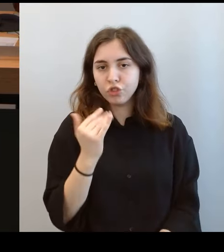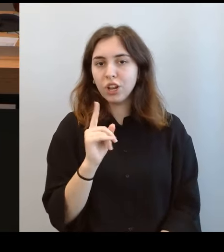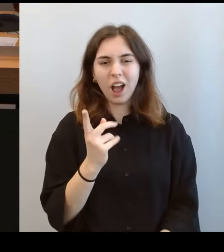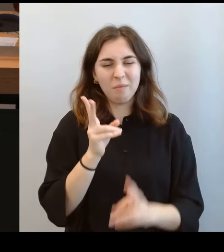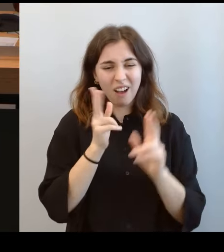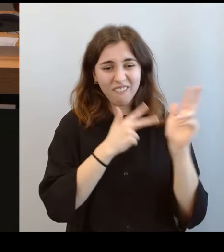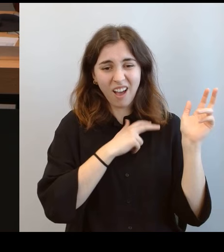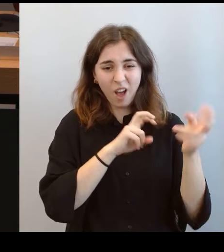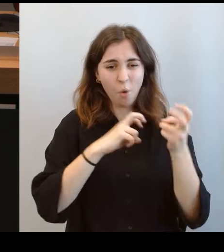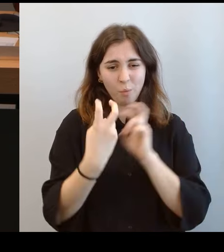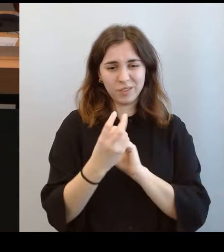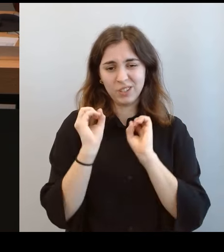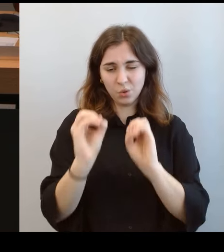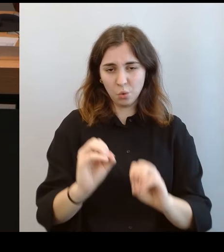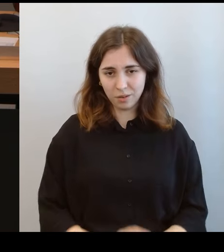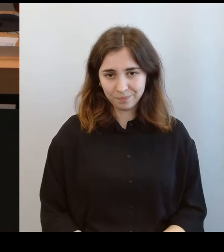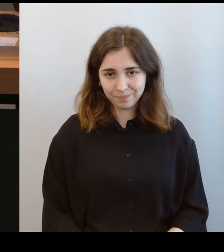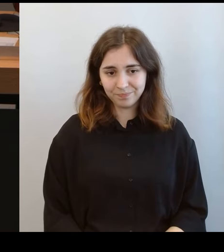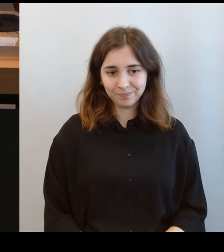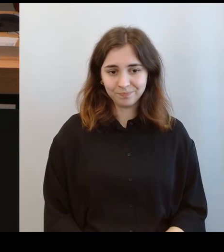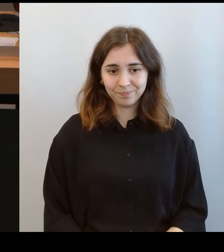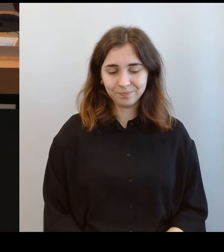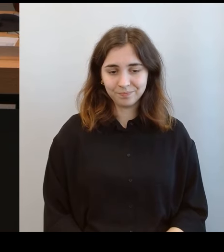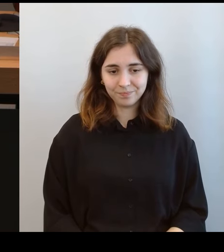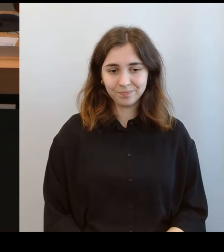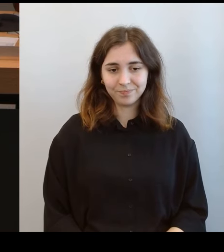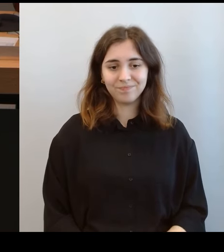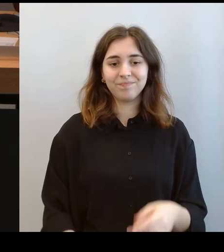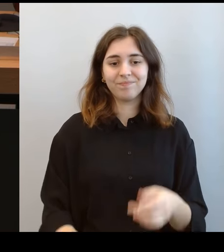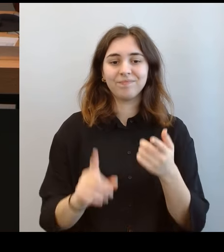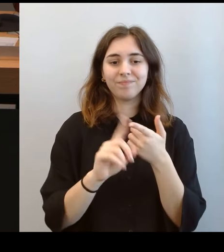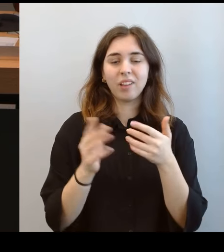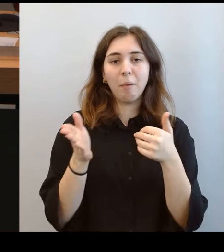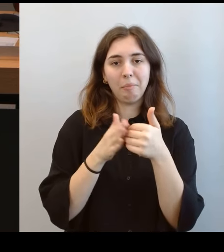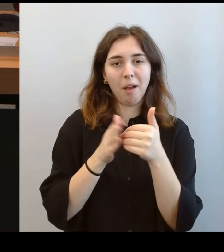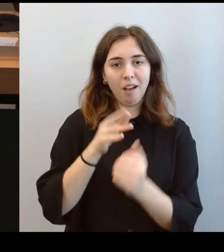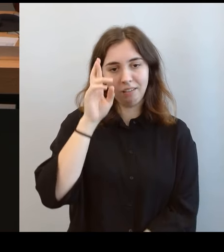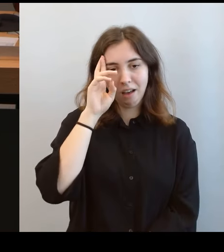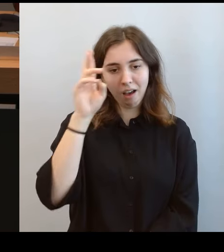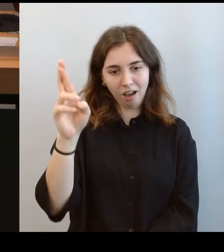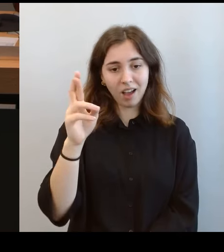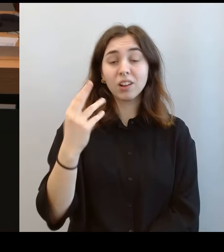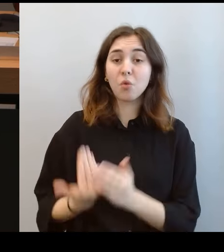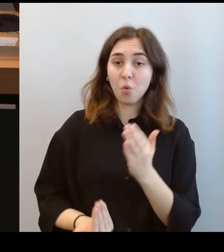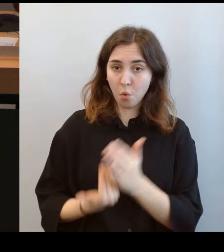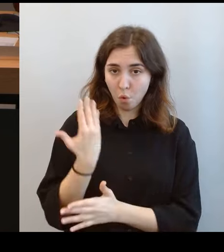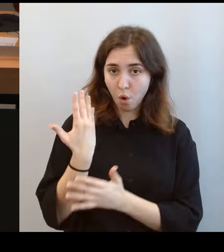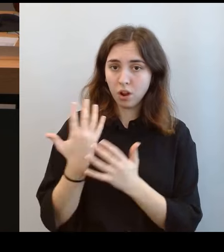Zweitens: Der Beirat wurde neu berufen, mal wieder. Und für Haus acht braucht es einen mittel-